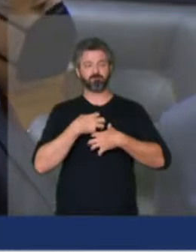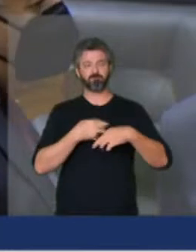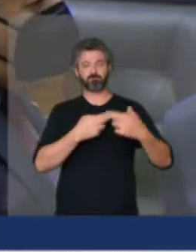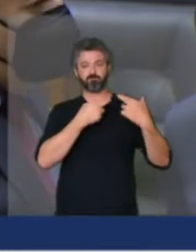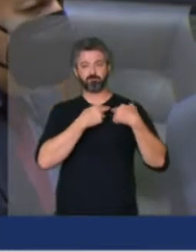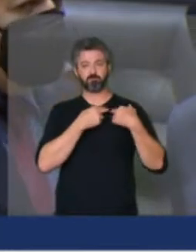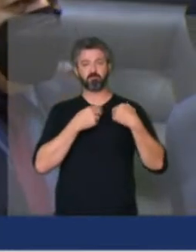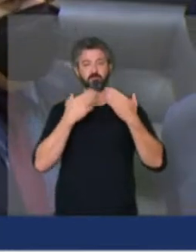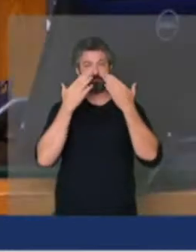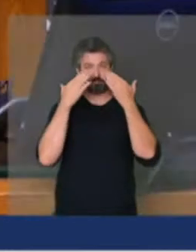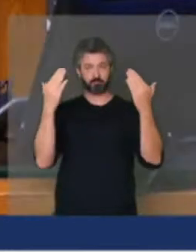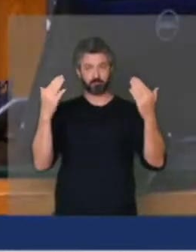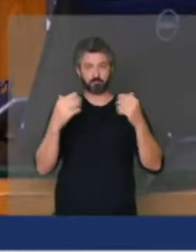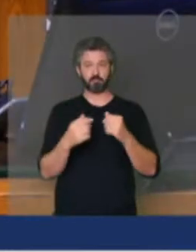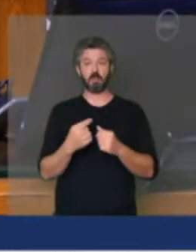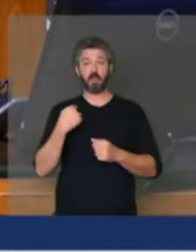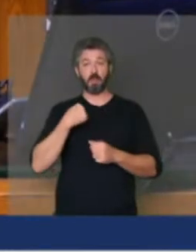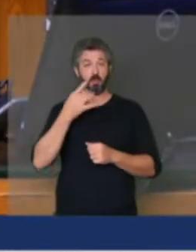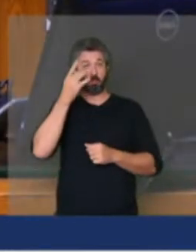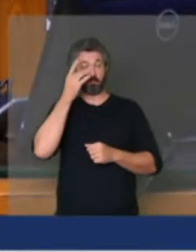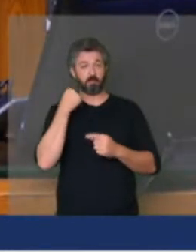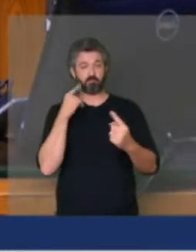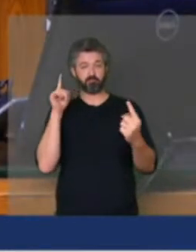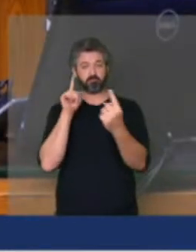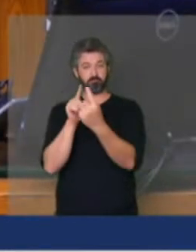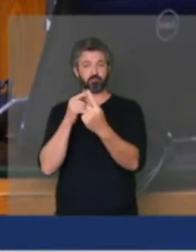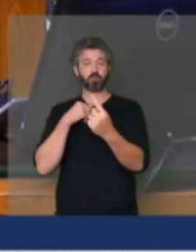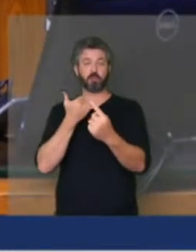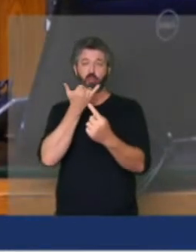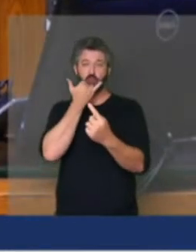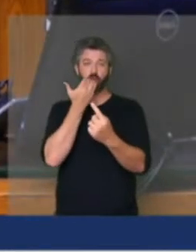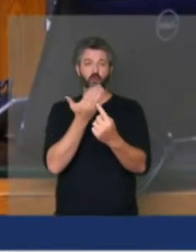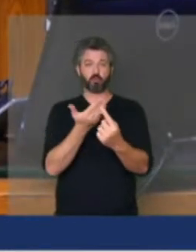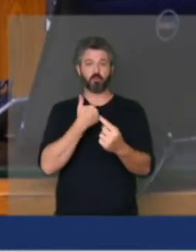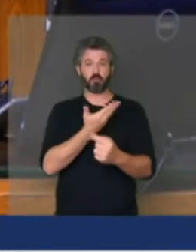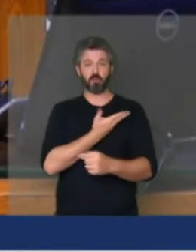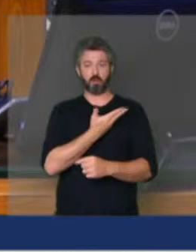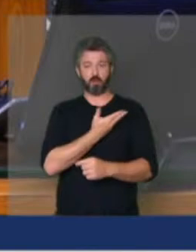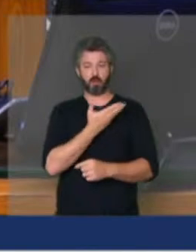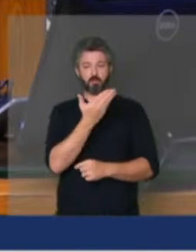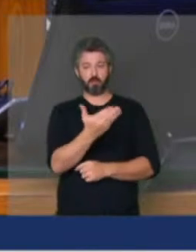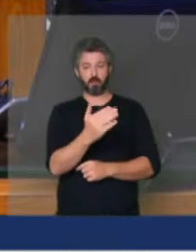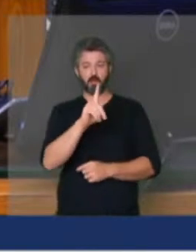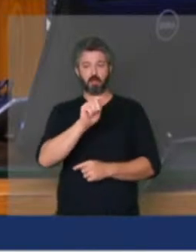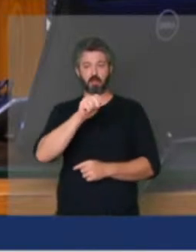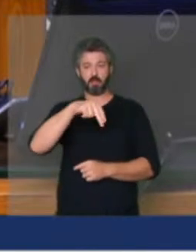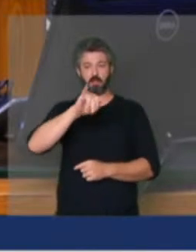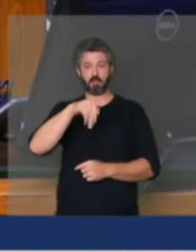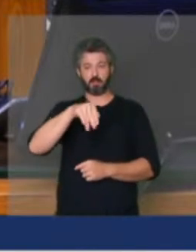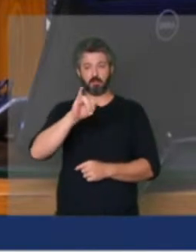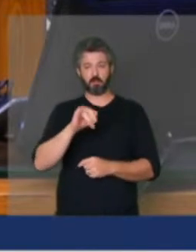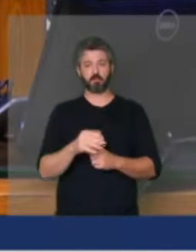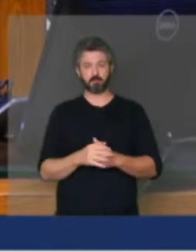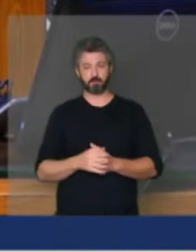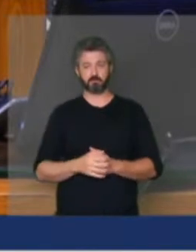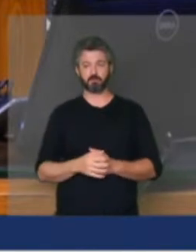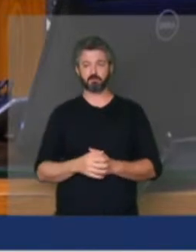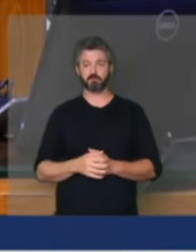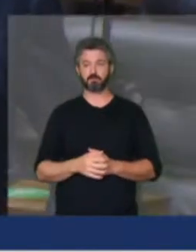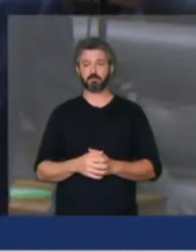DESCULPAS AO MEU QUERIDO AMIGO DEPUTADO PAULO GANIME. [DEPUTADO]: PRESIDENTE... QUERIA... AGRADECER SEU GESTO, ONTEM A GENTE REALMENTE PASSOU DO